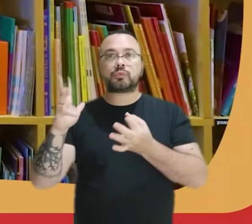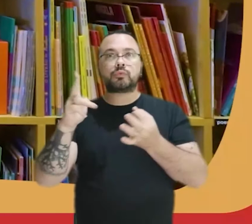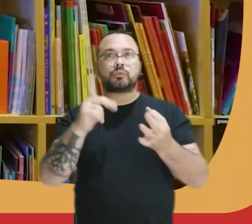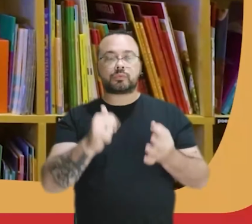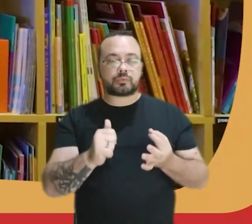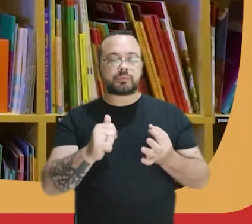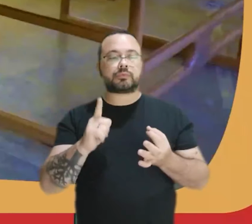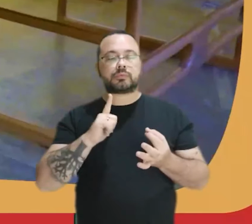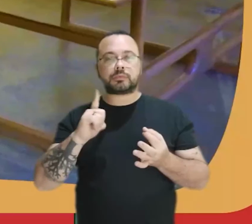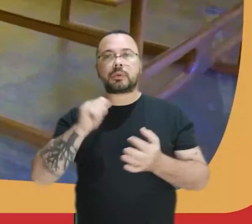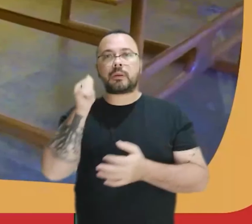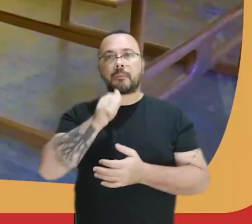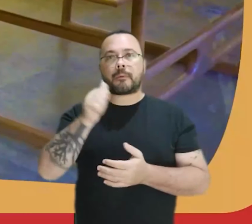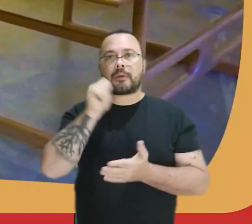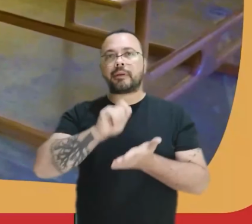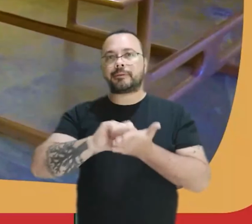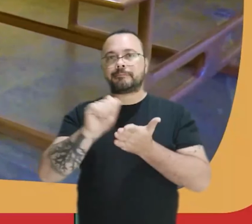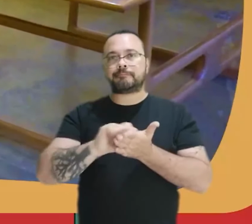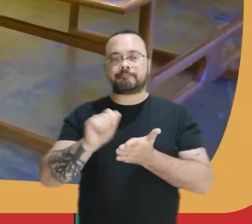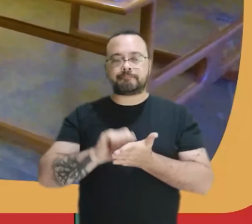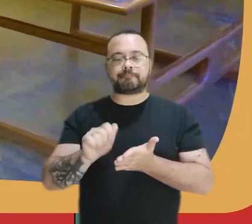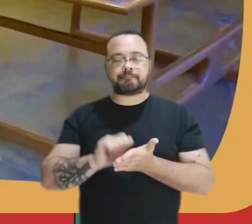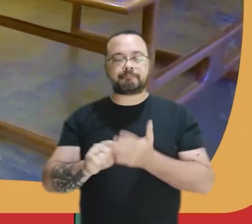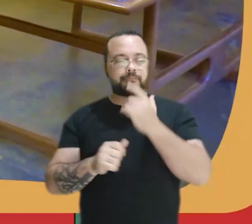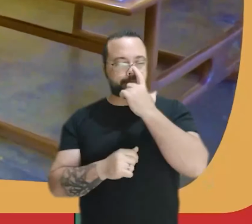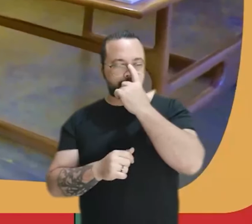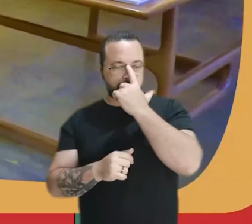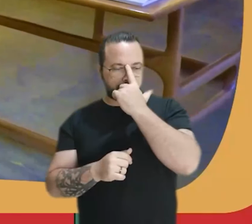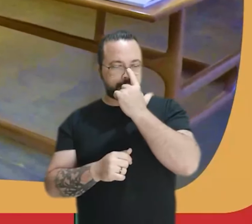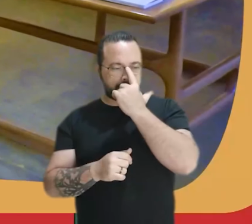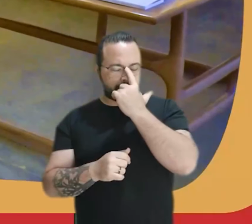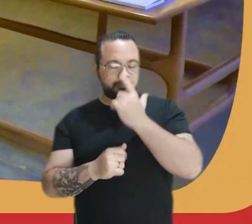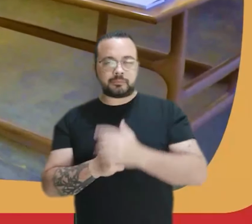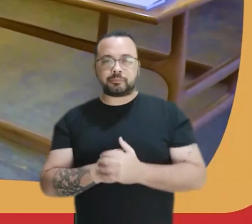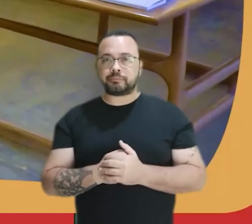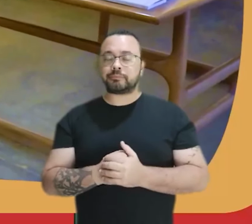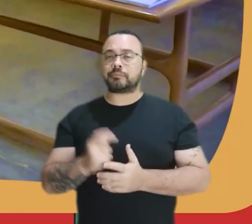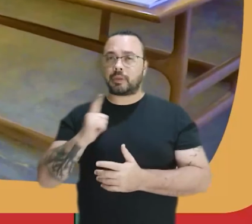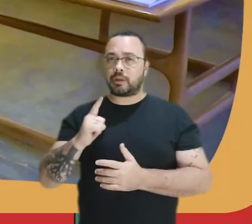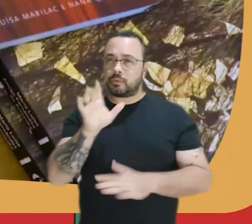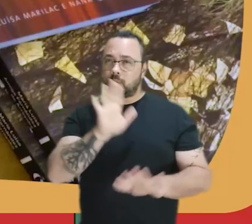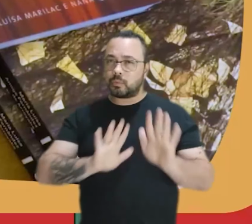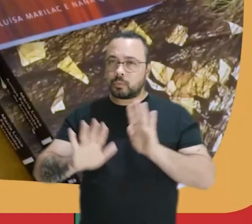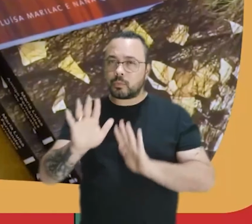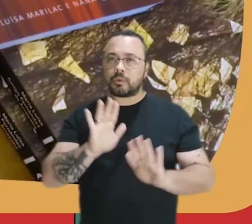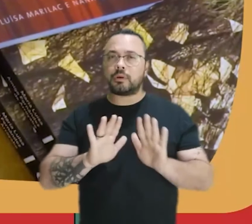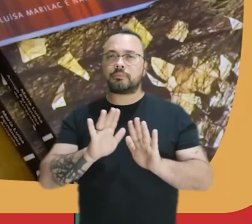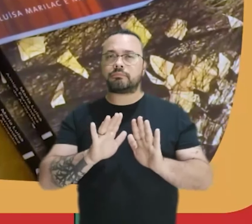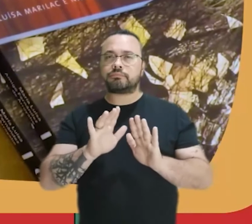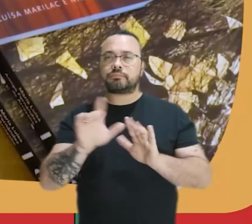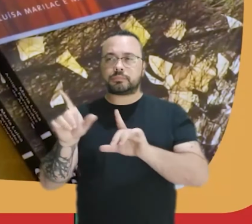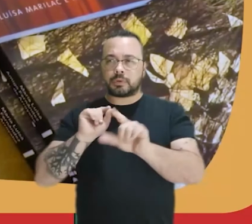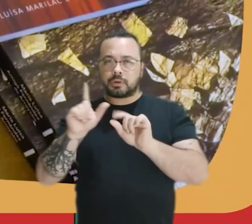escritos por mulheres. Tem um pouco essa... Eu acho que esse cuidado com o acervo, que faz muita diferença,